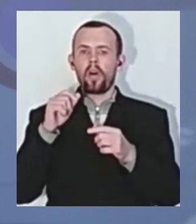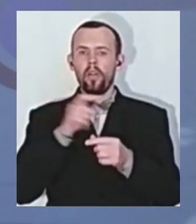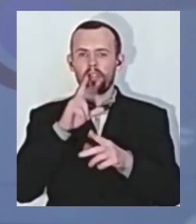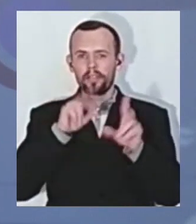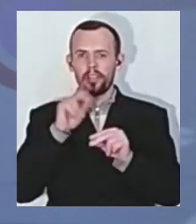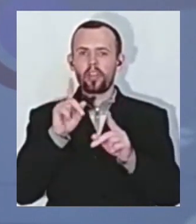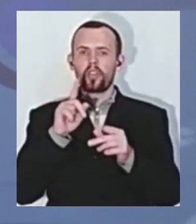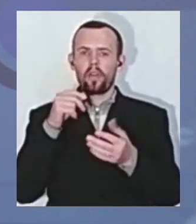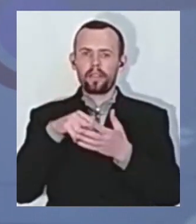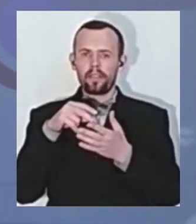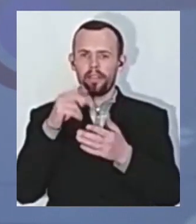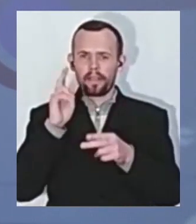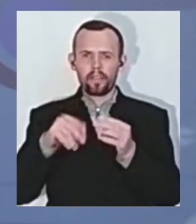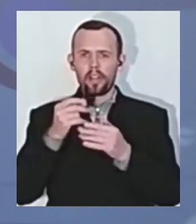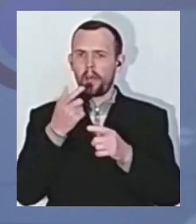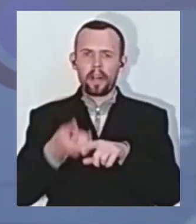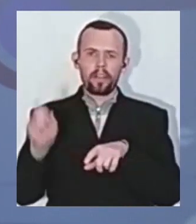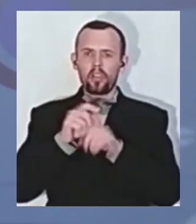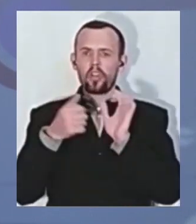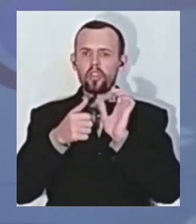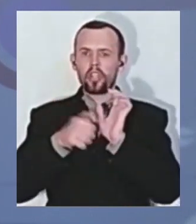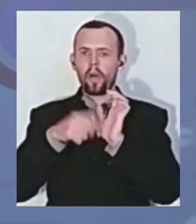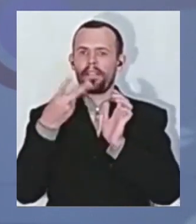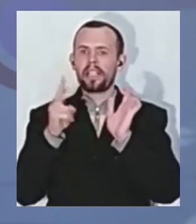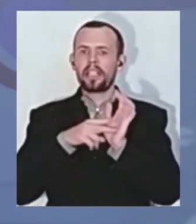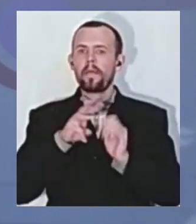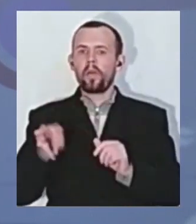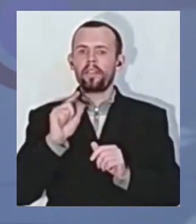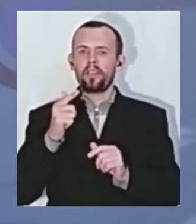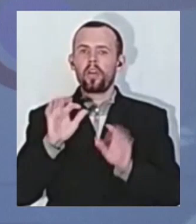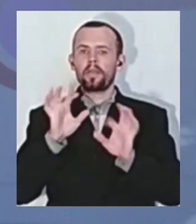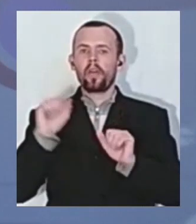не перевищить 627 мільйонів гривень - розповів керівник установи Дмитро Рибалка.